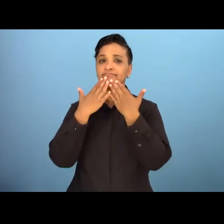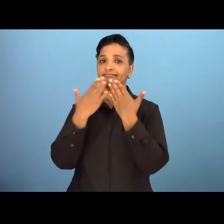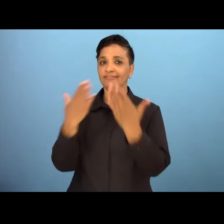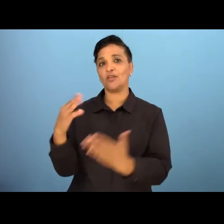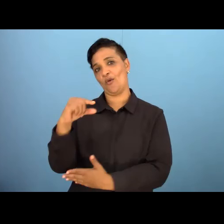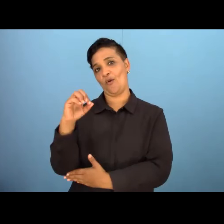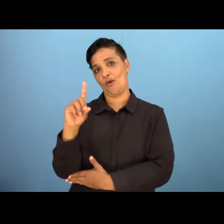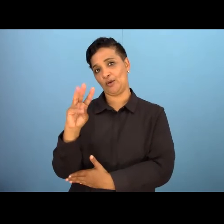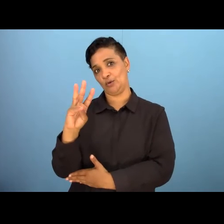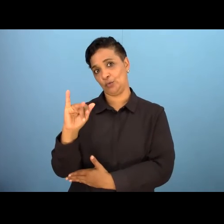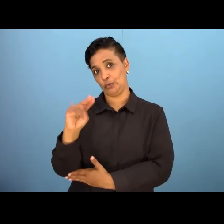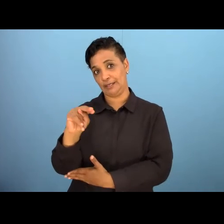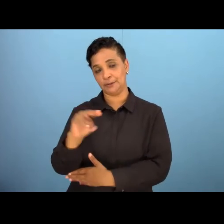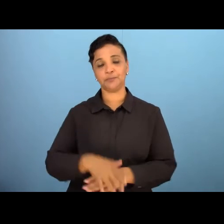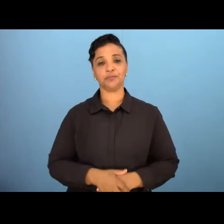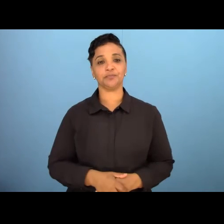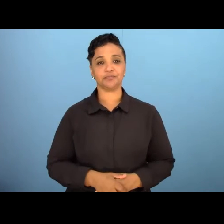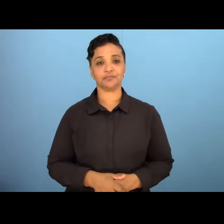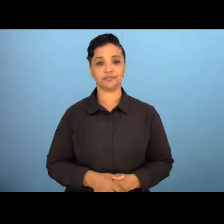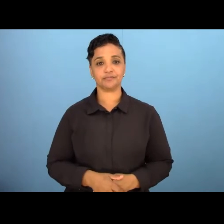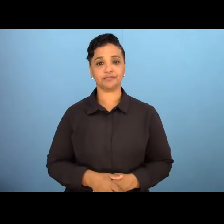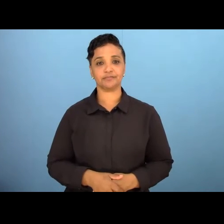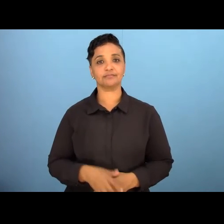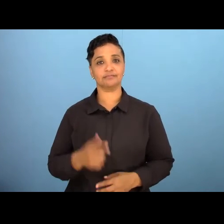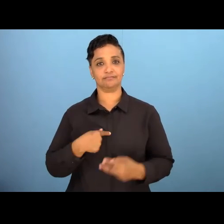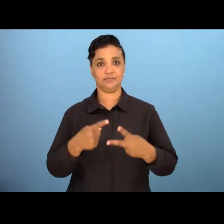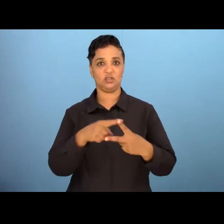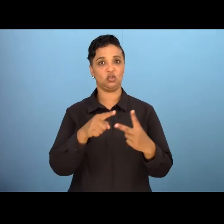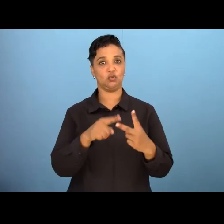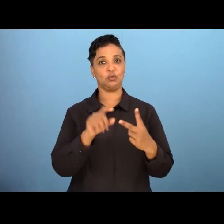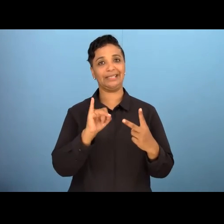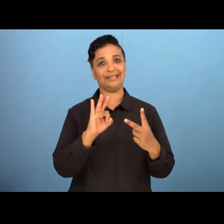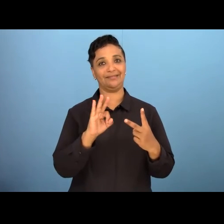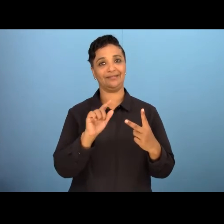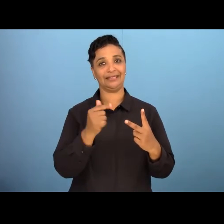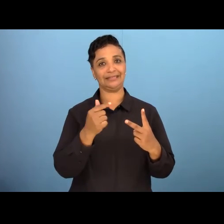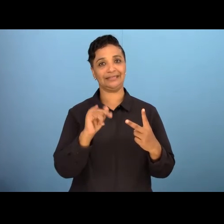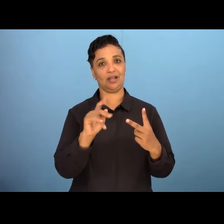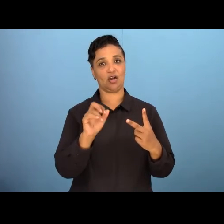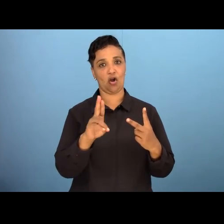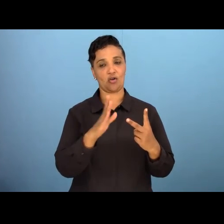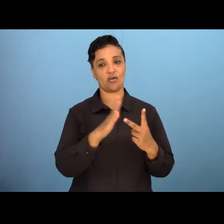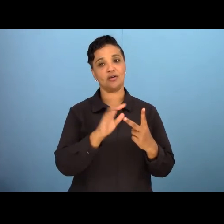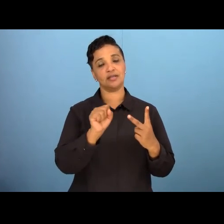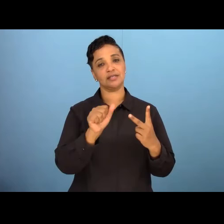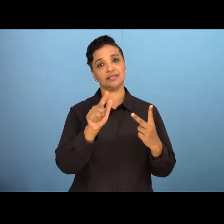muchos, por lo que los OPD en Nigeria los establecieron.